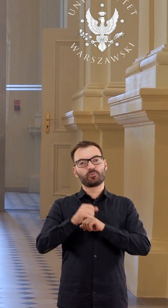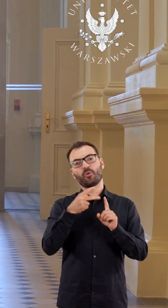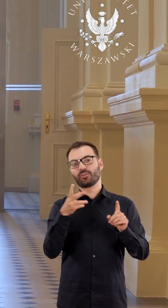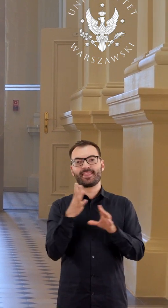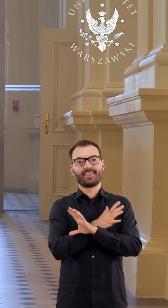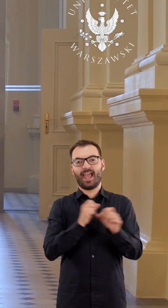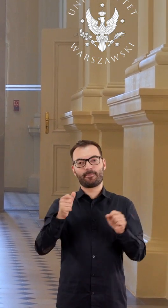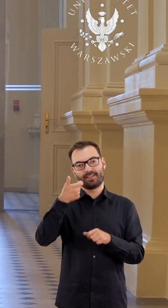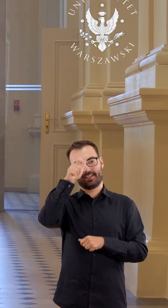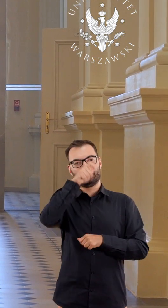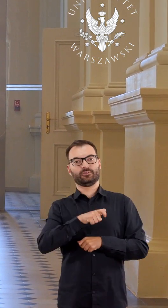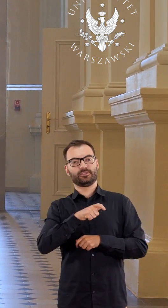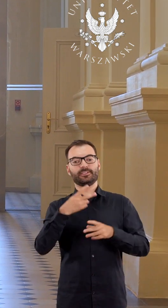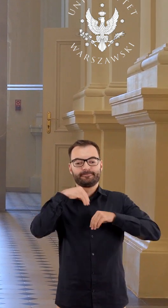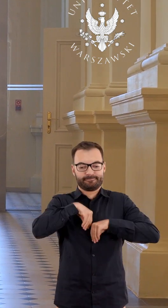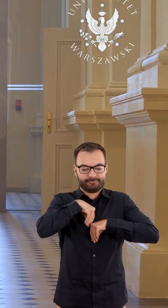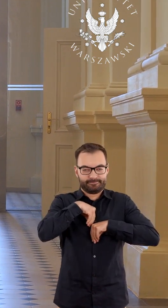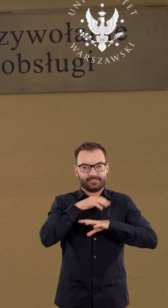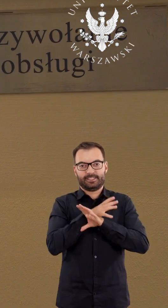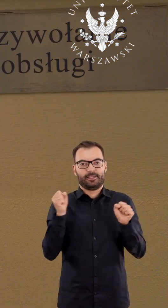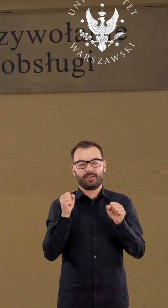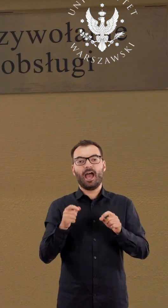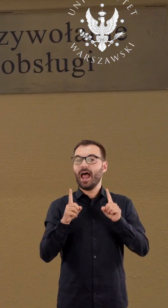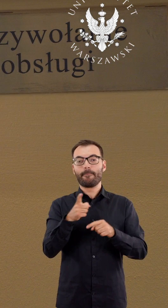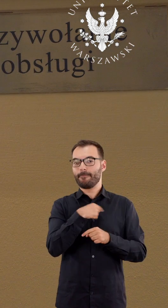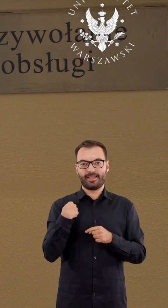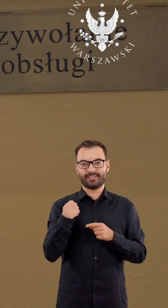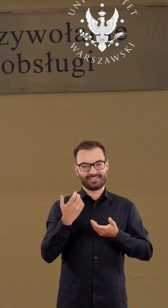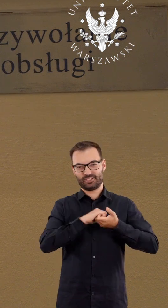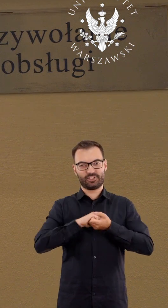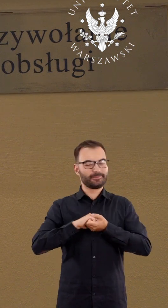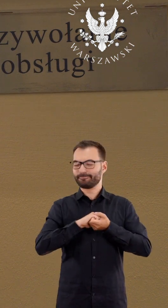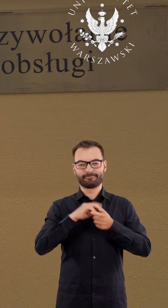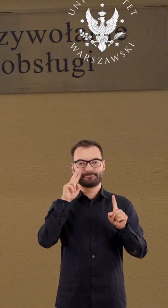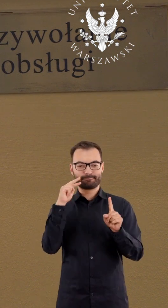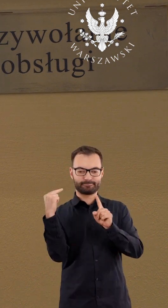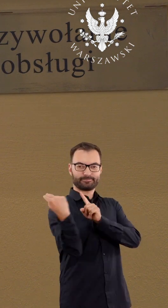jako coś, co jest zakorzenione stricte w jednostce. Ale my w naszym zrzeszeniu bardziej przyjmujemy model społeczny,